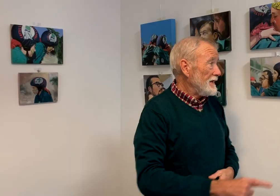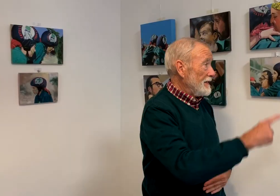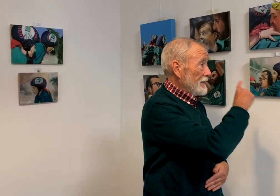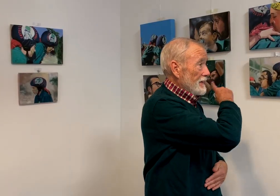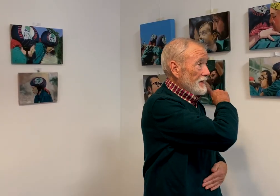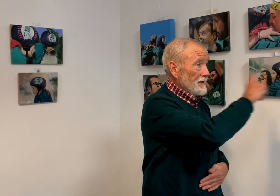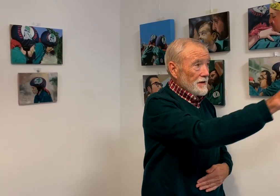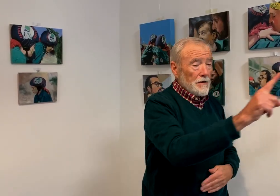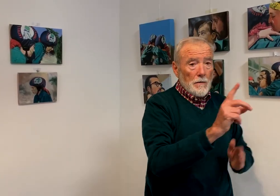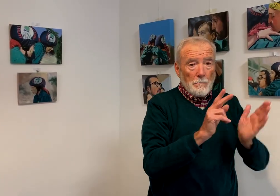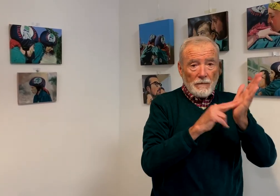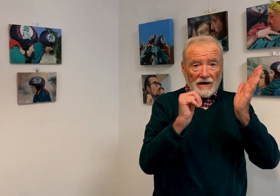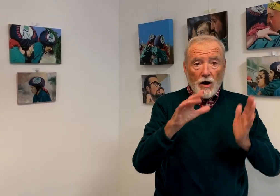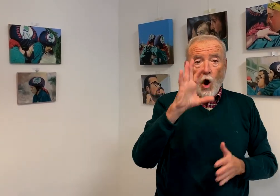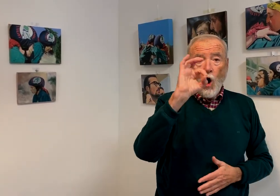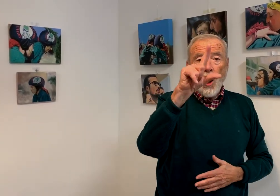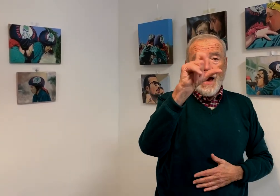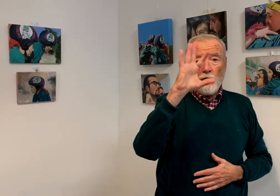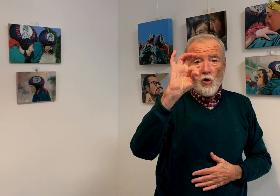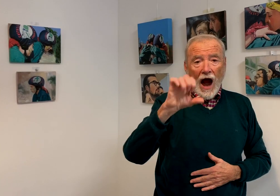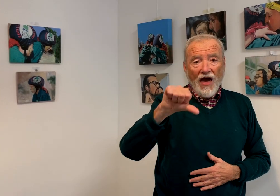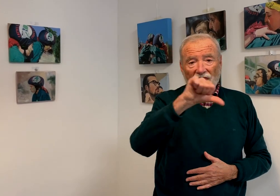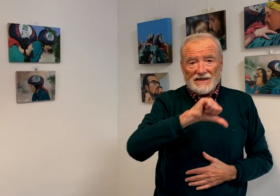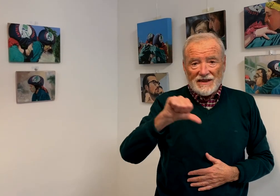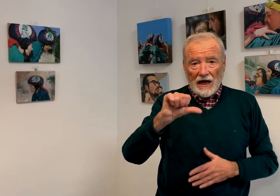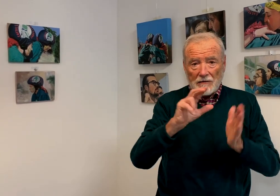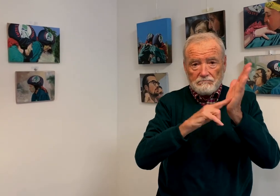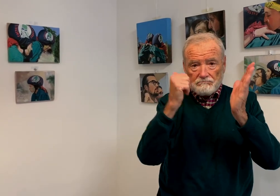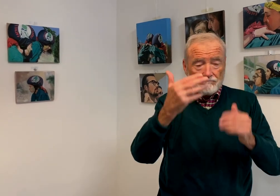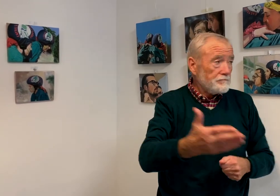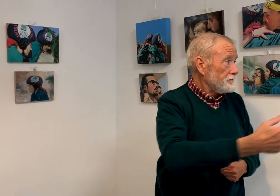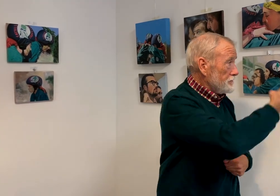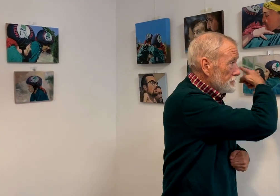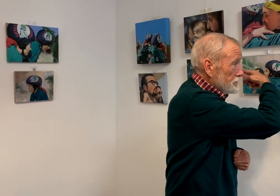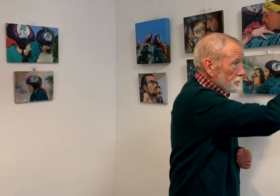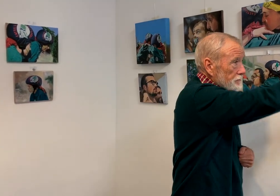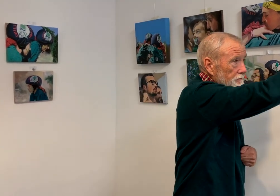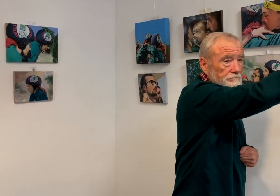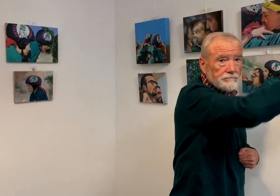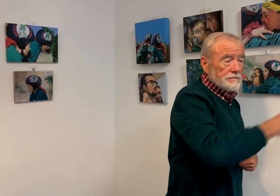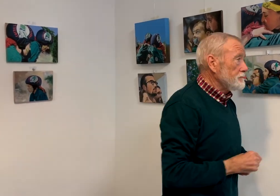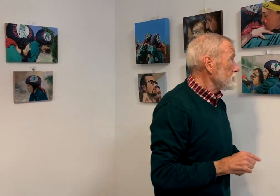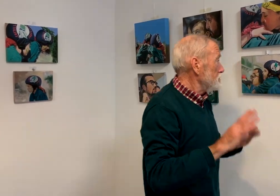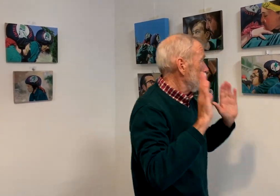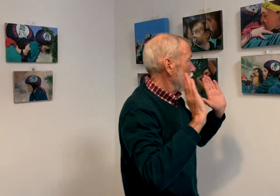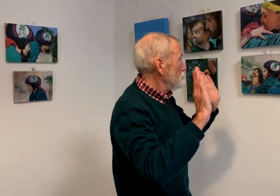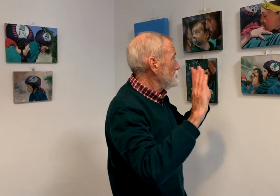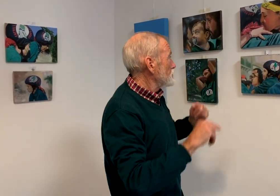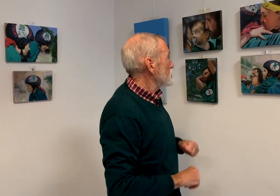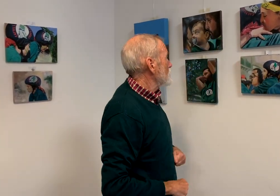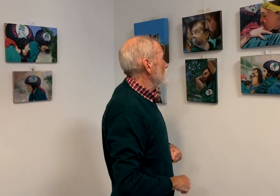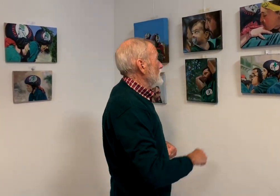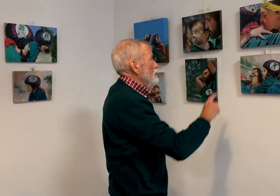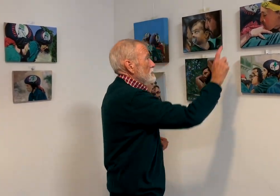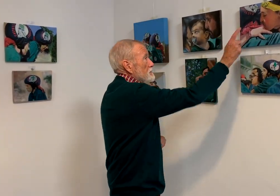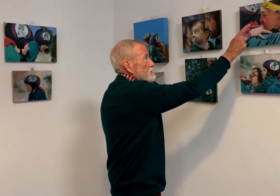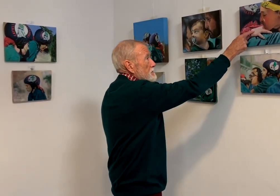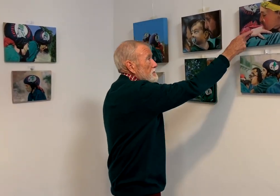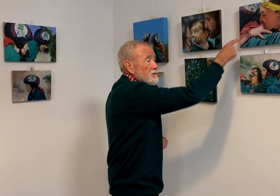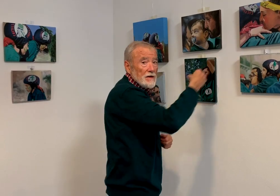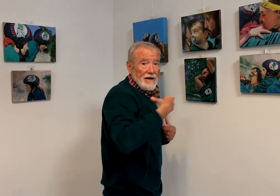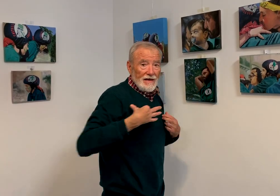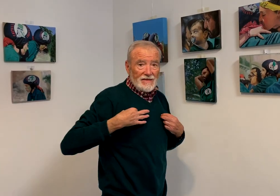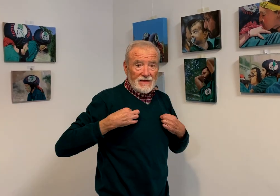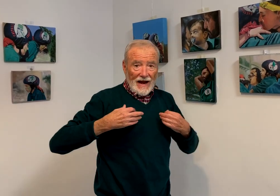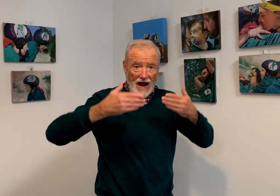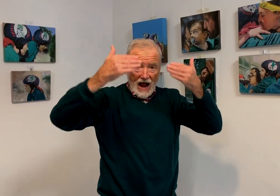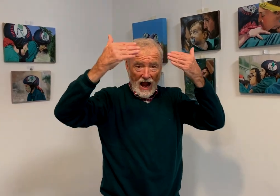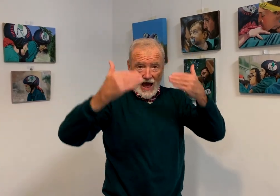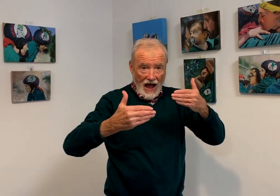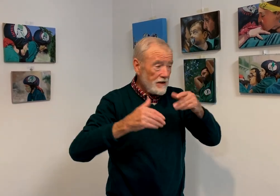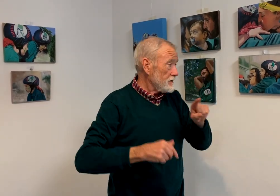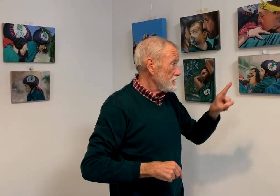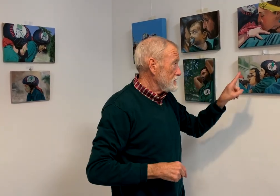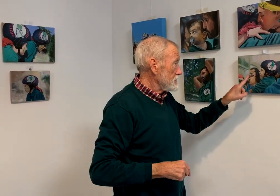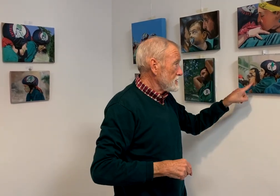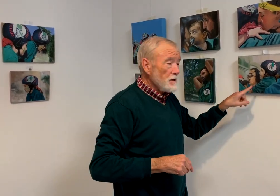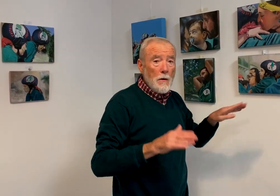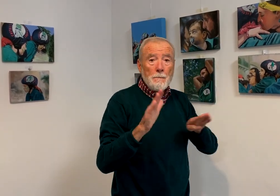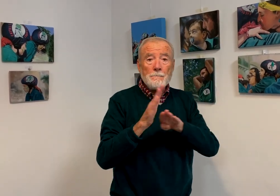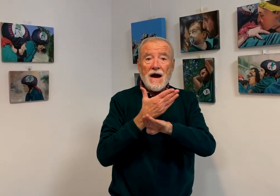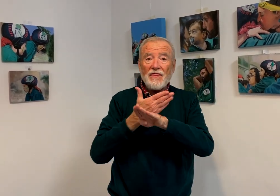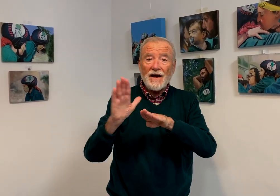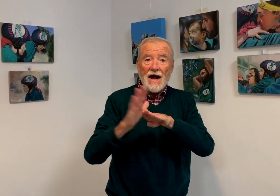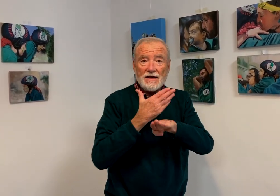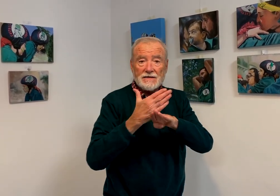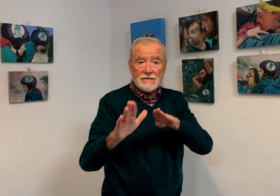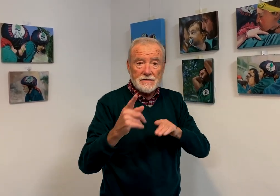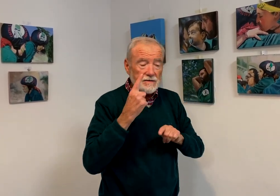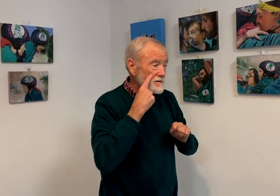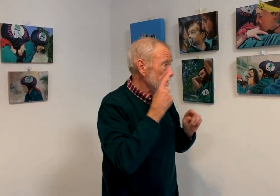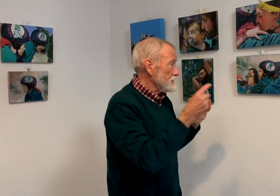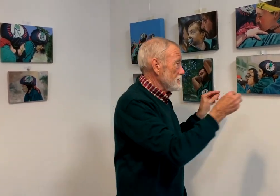Estos son pintados con óleo aceite, pero el de arriba esta hecho de tela y el de abajo de madera, mira.